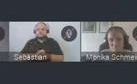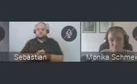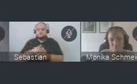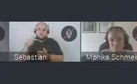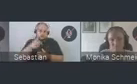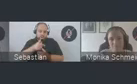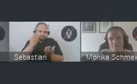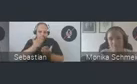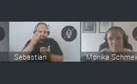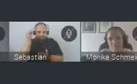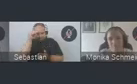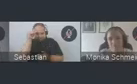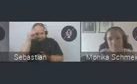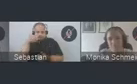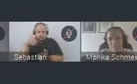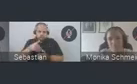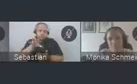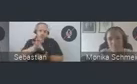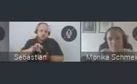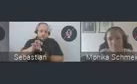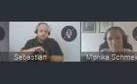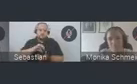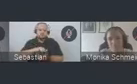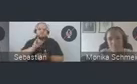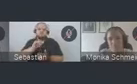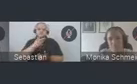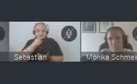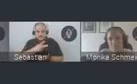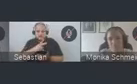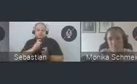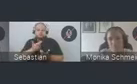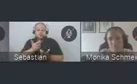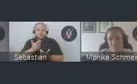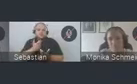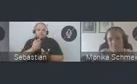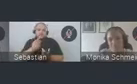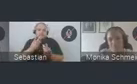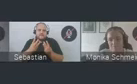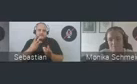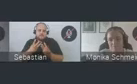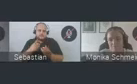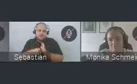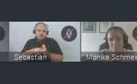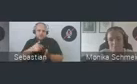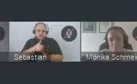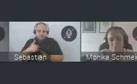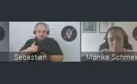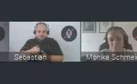Będzie można po prostu sobie obejrzeć i wyciągnąć z tego kursu, co jest dla państwa najciekawsze,